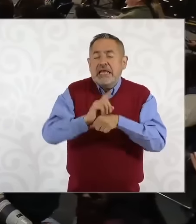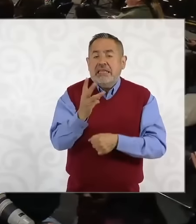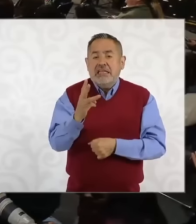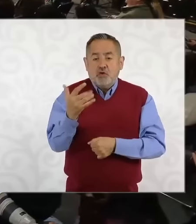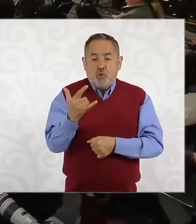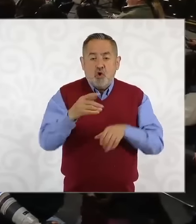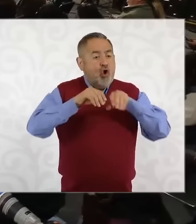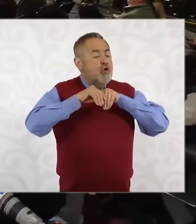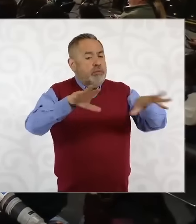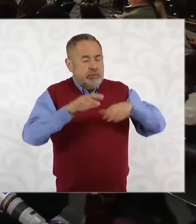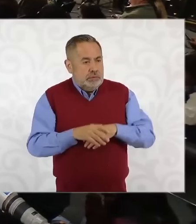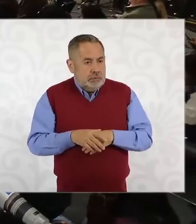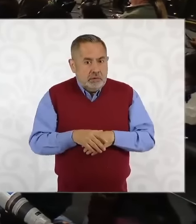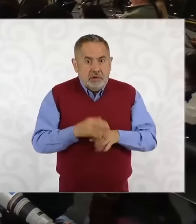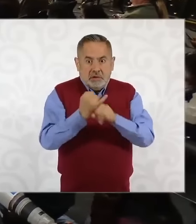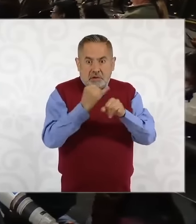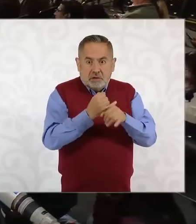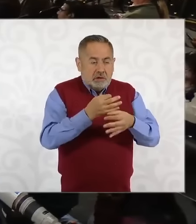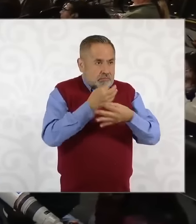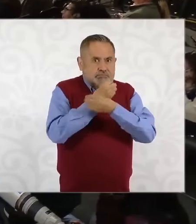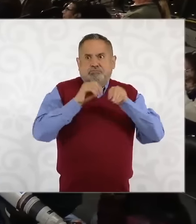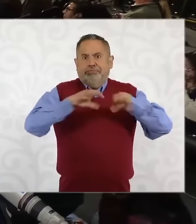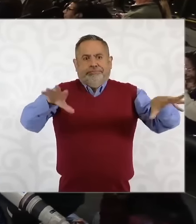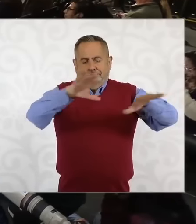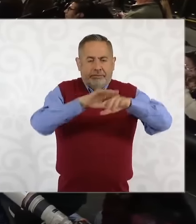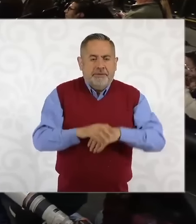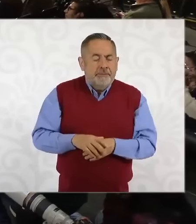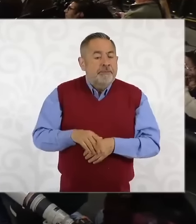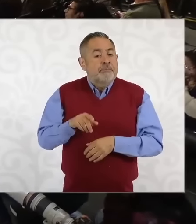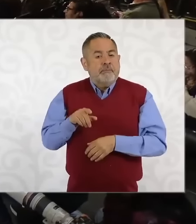y ayer se movió mucho en las redes sociales. En donde le dice, no sé si la tienes ahí.